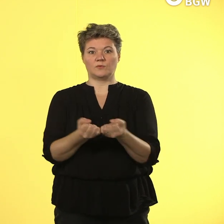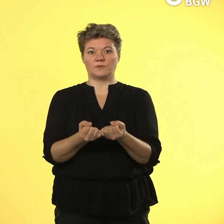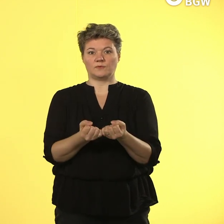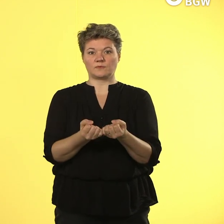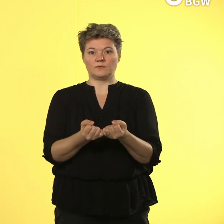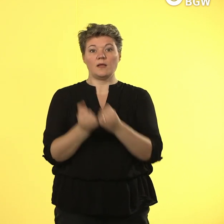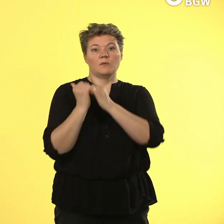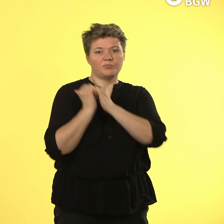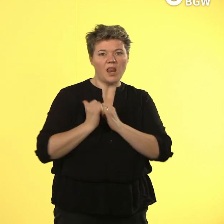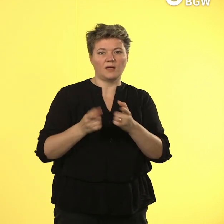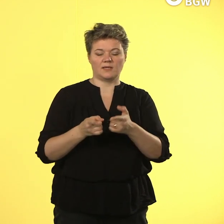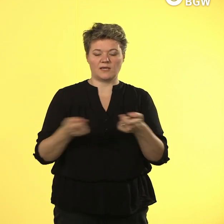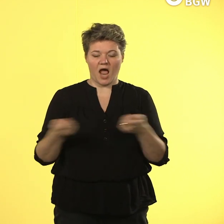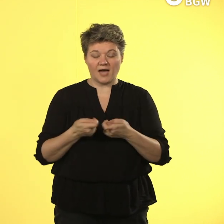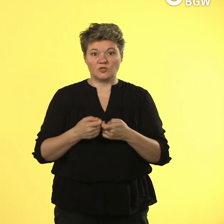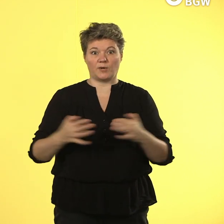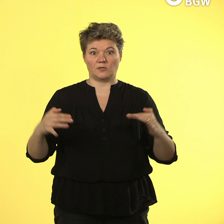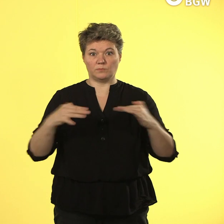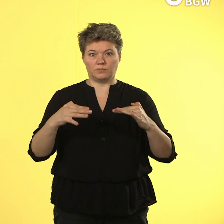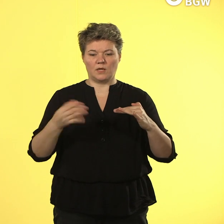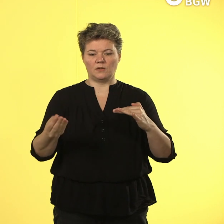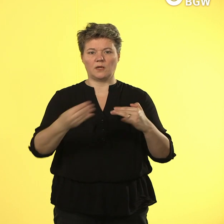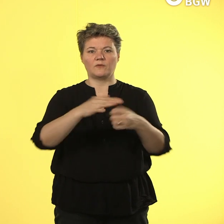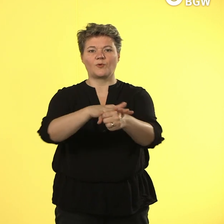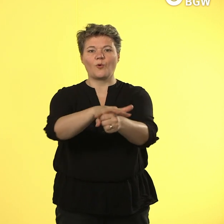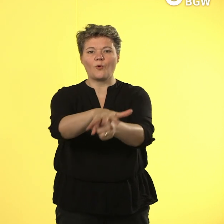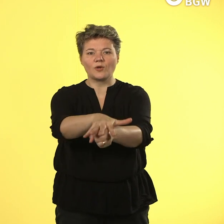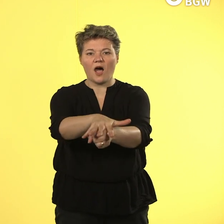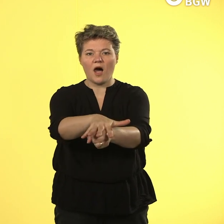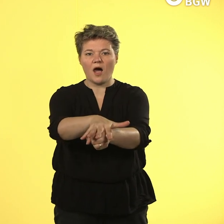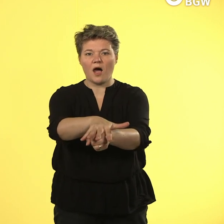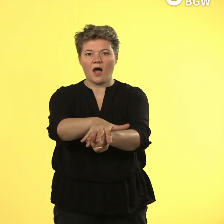Und nun soll dieses Team der ausgedachten Wohngruppe 17A